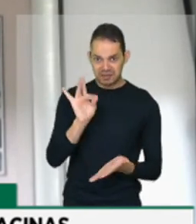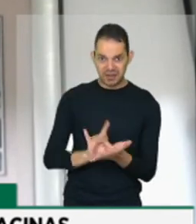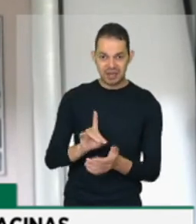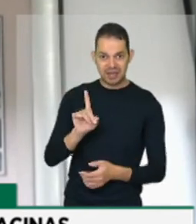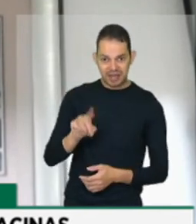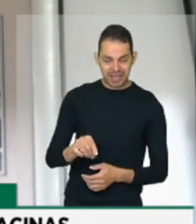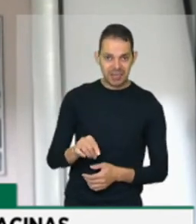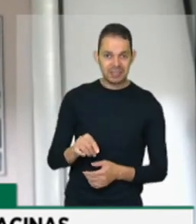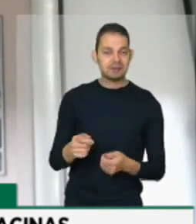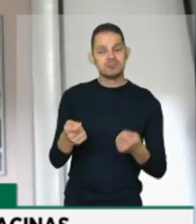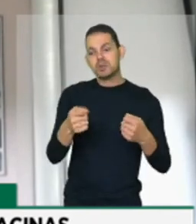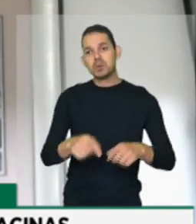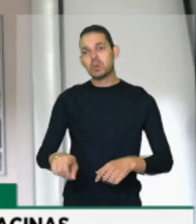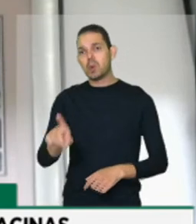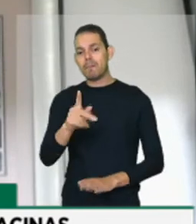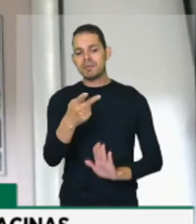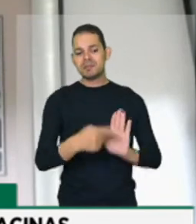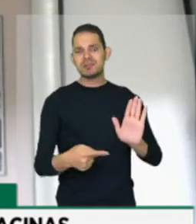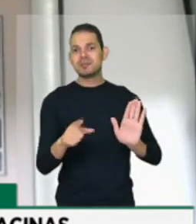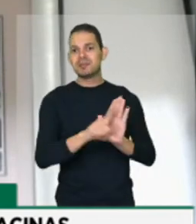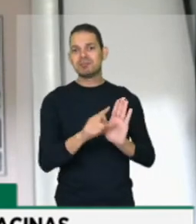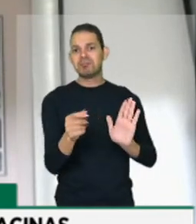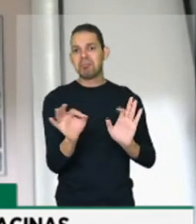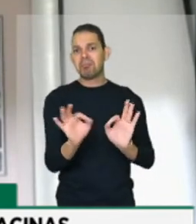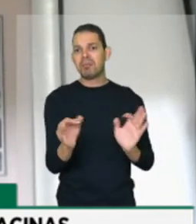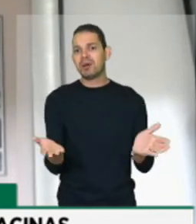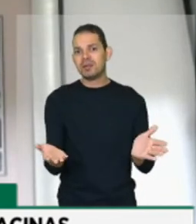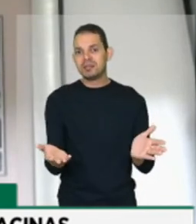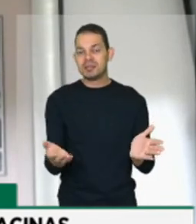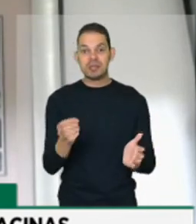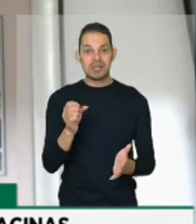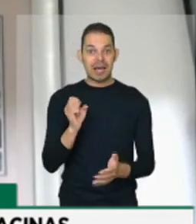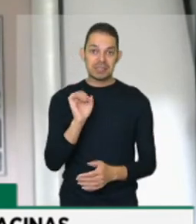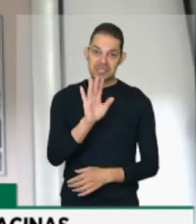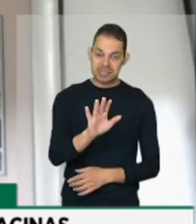VERDADE, NÃO É NECESSÁRIO ESSE PROJETO DE LEI. SE NÃO